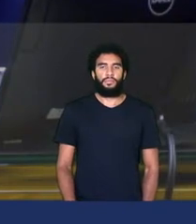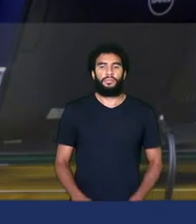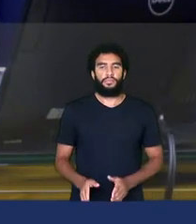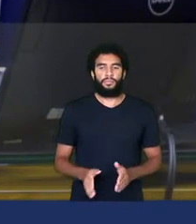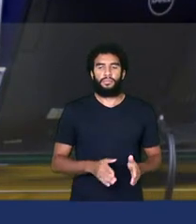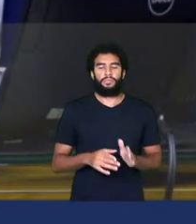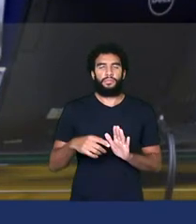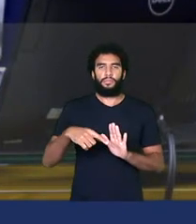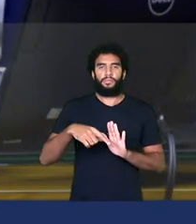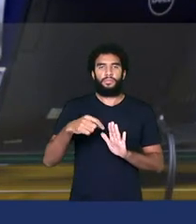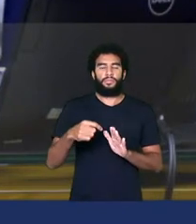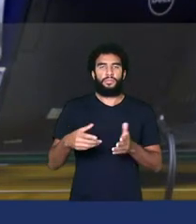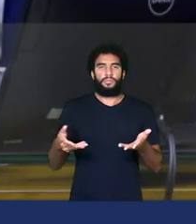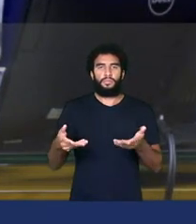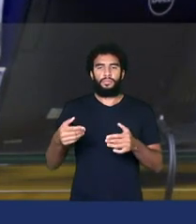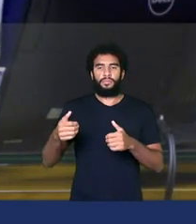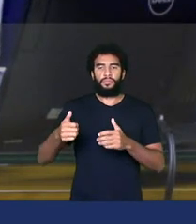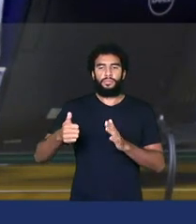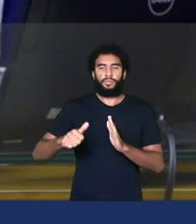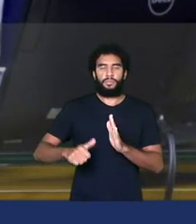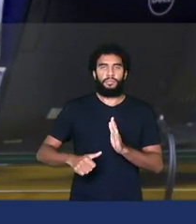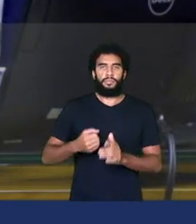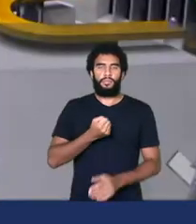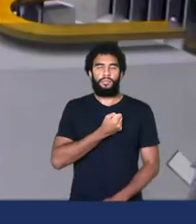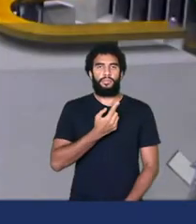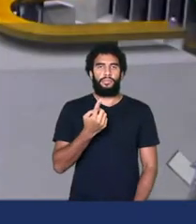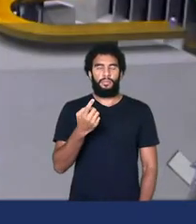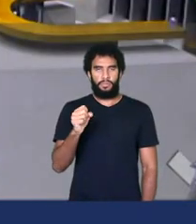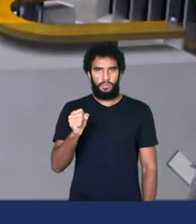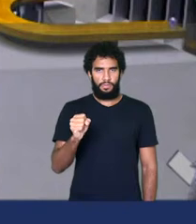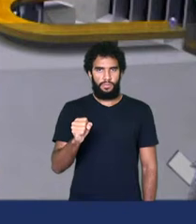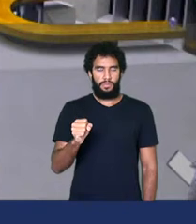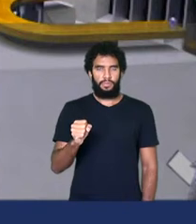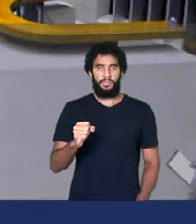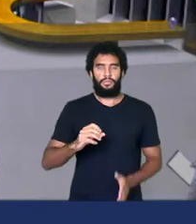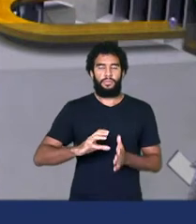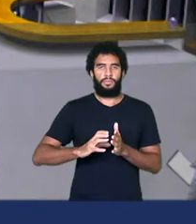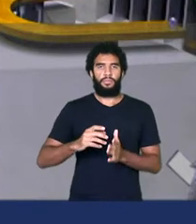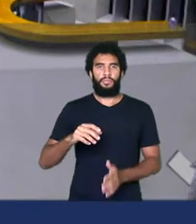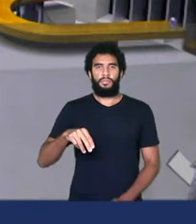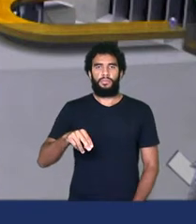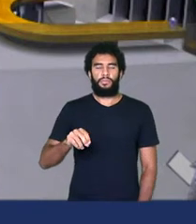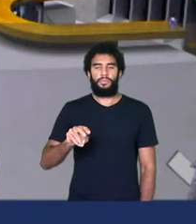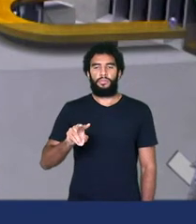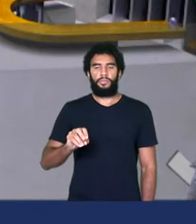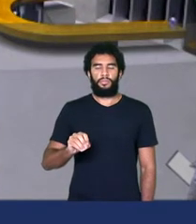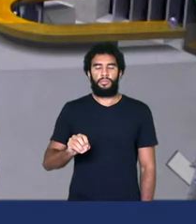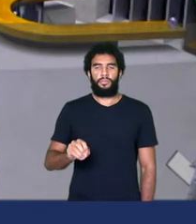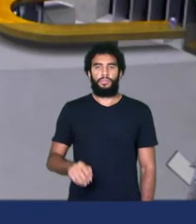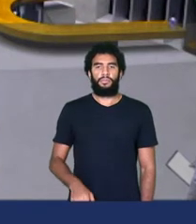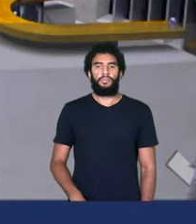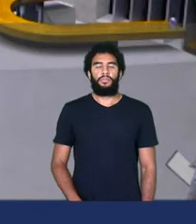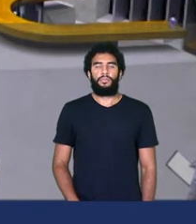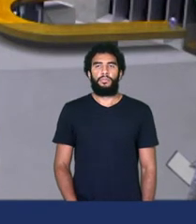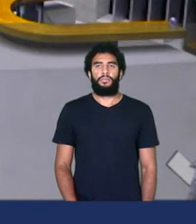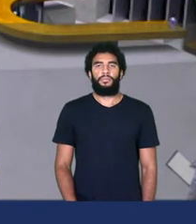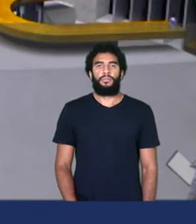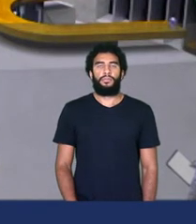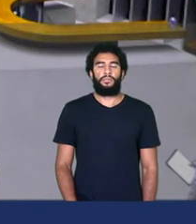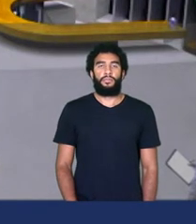ORIENTA O PSOL? -- [REPÓRTER]: DESTAQUE EM APRECIAÇÃO NESSE MOMENTO É O DESTAQUE DE NÚMERO 18 DO NOVO. [DEPUTADO]: É UM ERRO DE INTERPRETAÇÃO. O ARTIGO